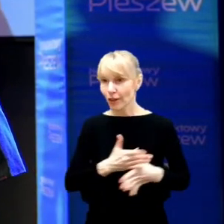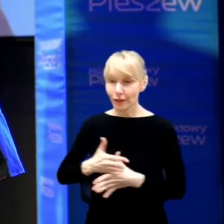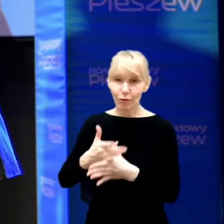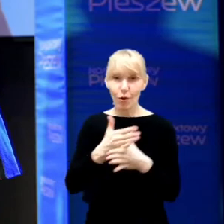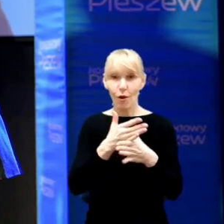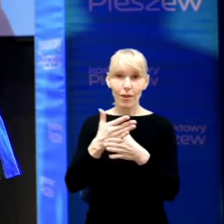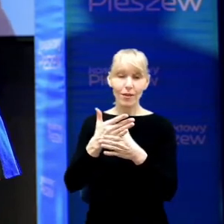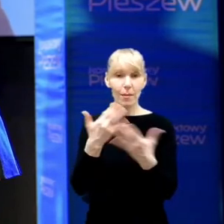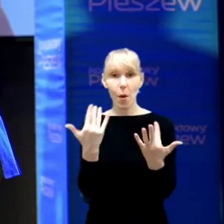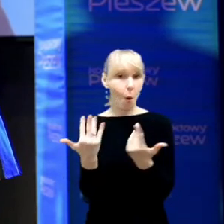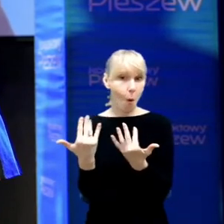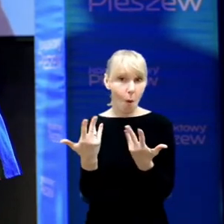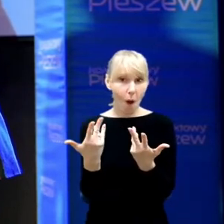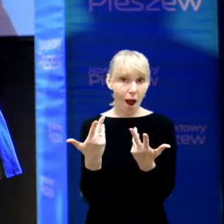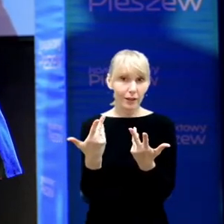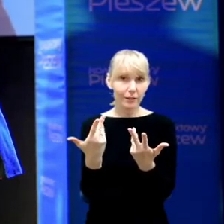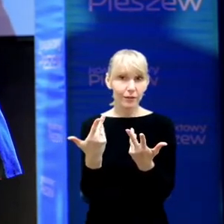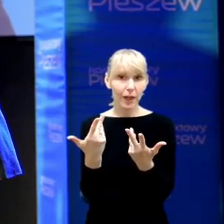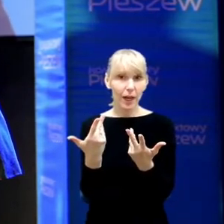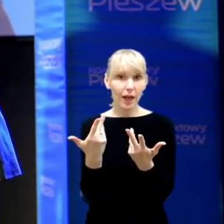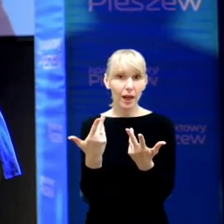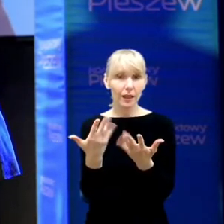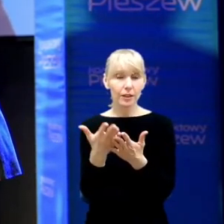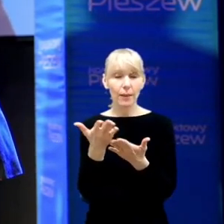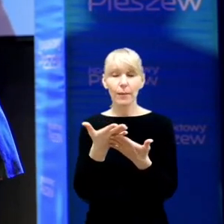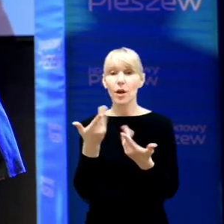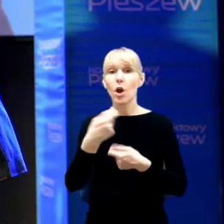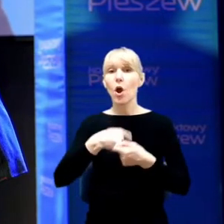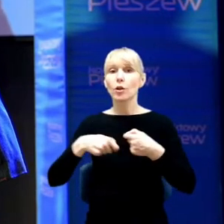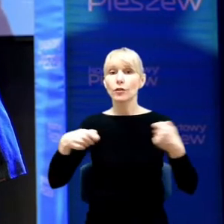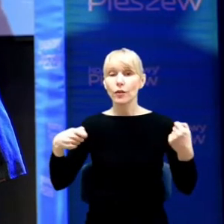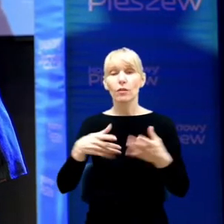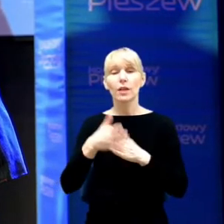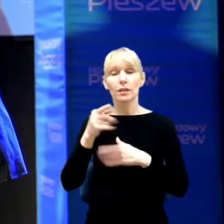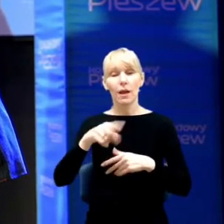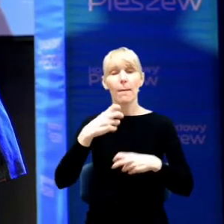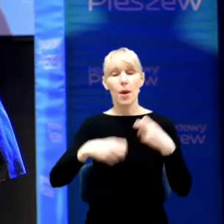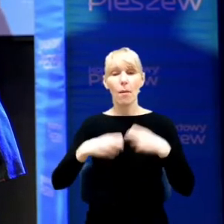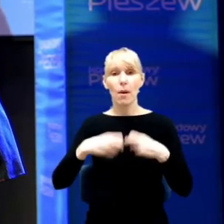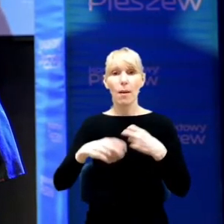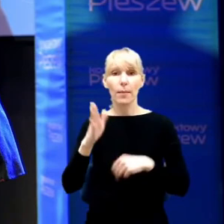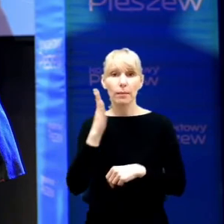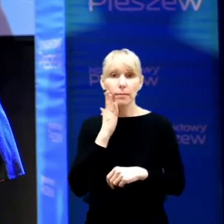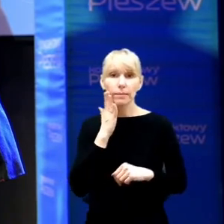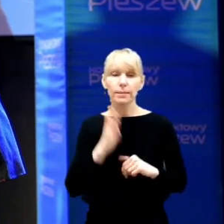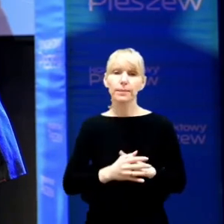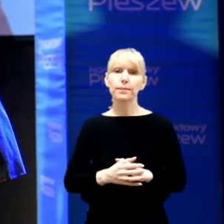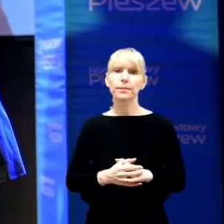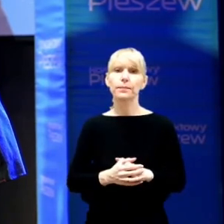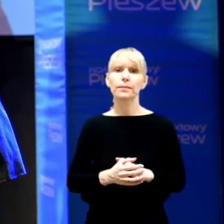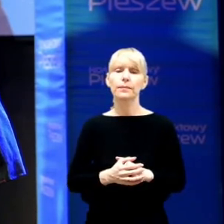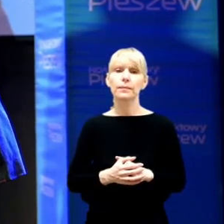do rozwiązywania problemów mieszkaniowych. Chciałem bardzo podziękować Panu burmistrzowi za zaproszenie nas tutaj